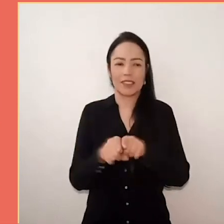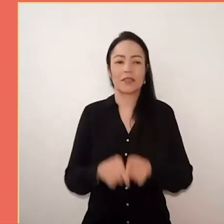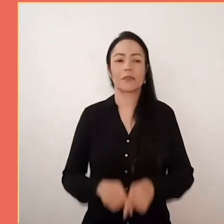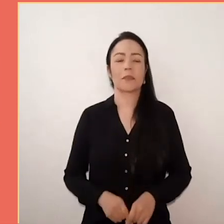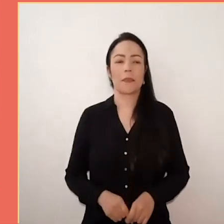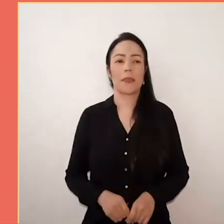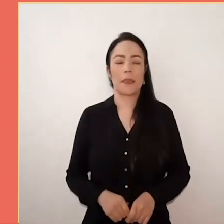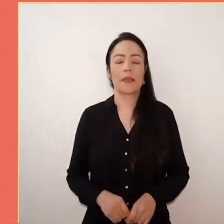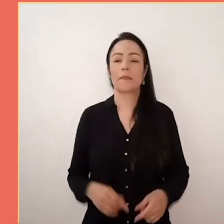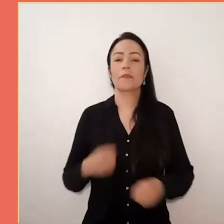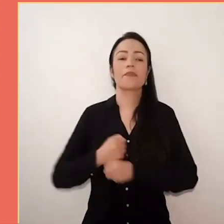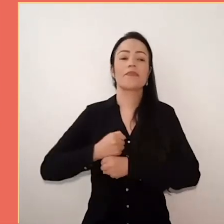Décadas que venham aí…